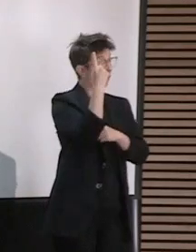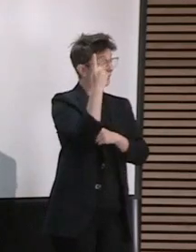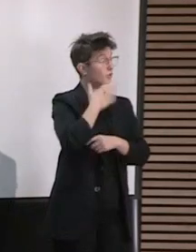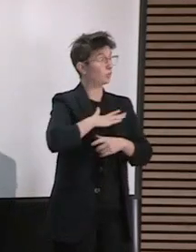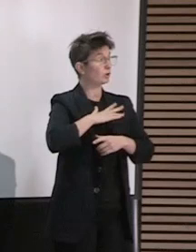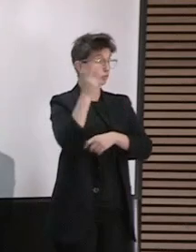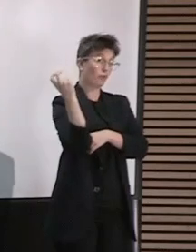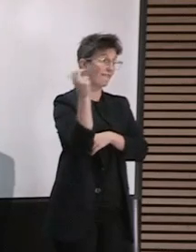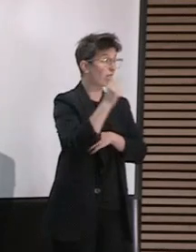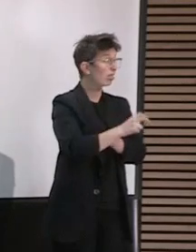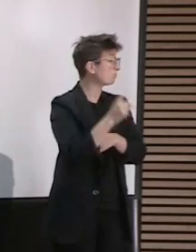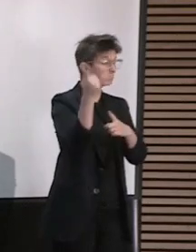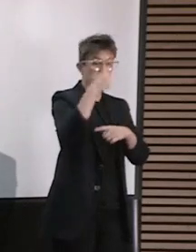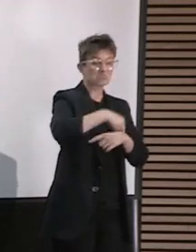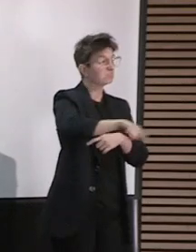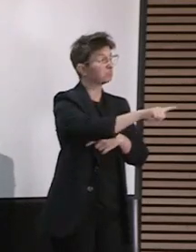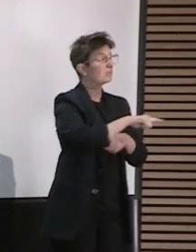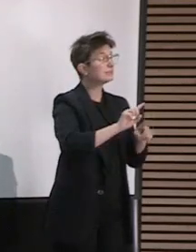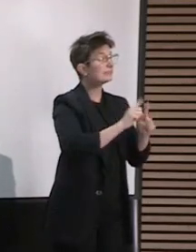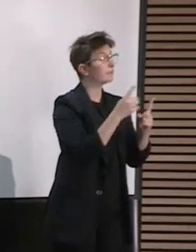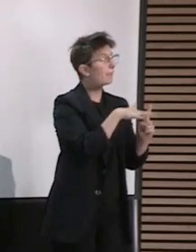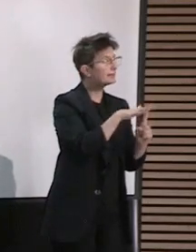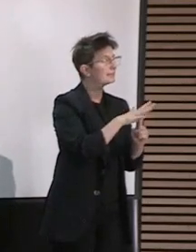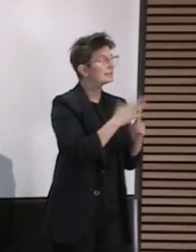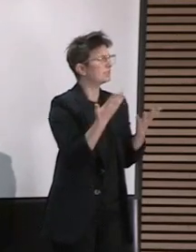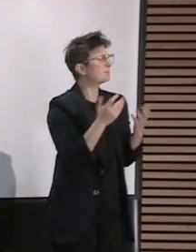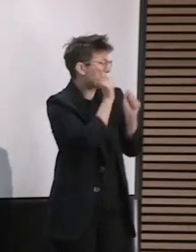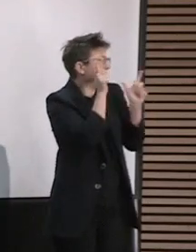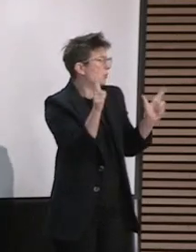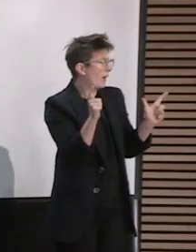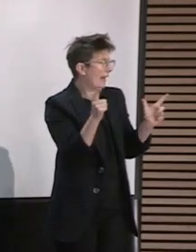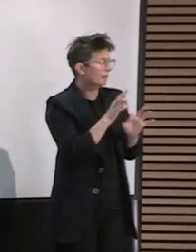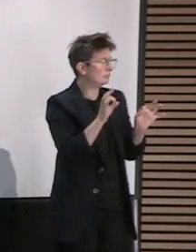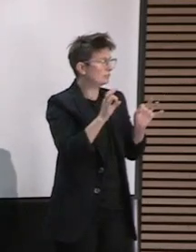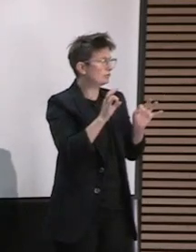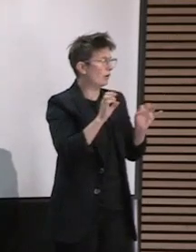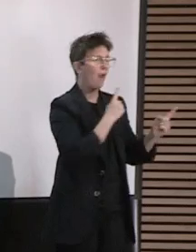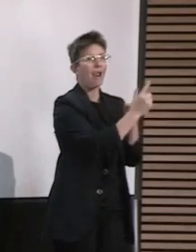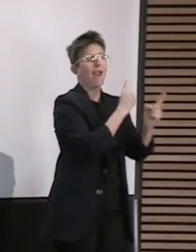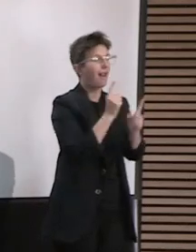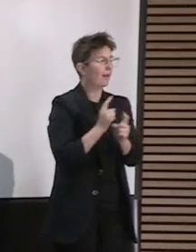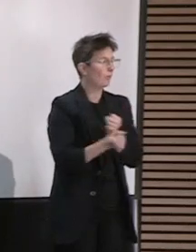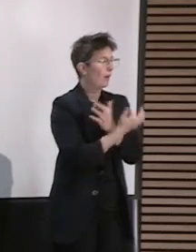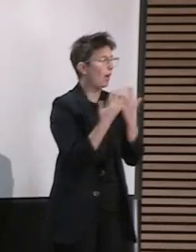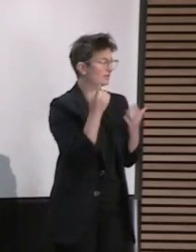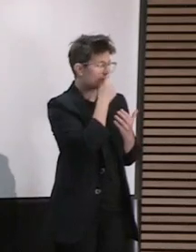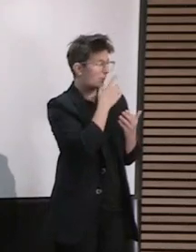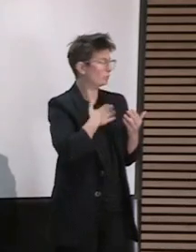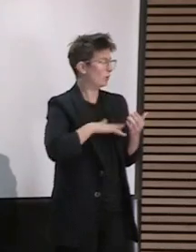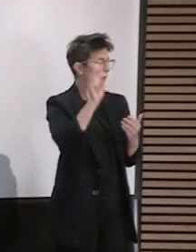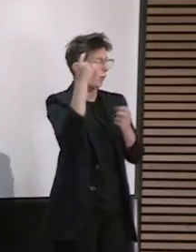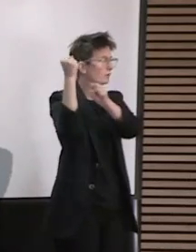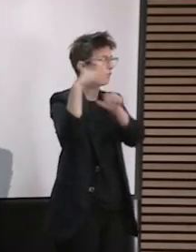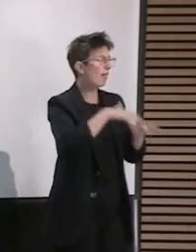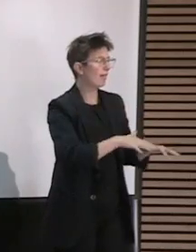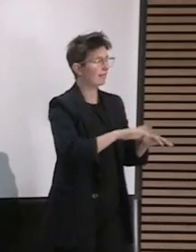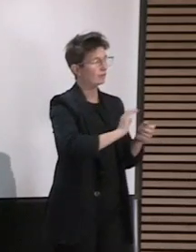taangata 50 mo mana. Tangihanga